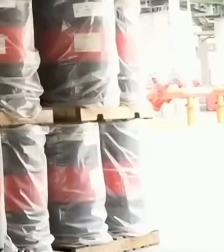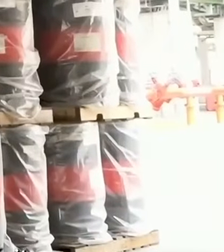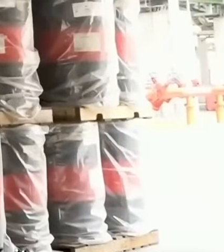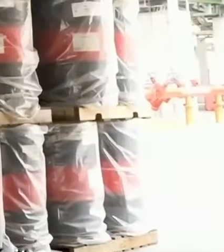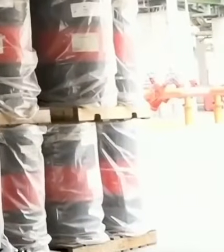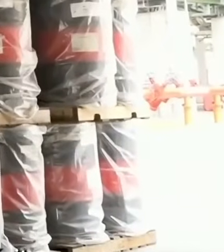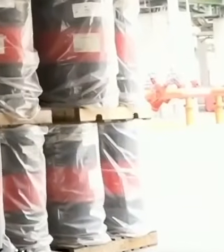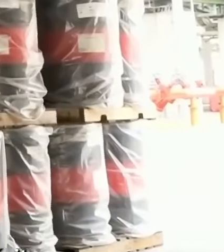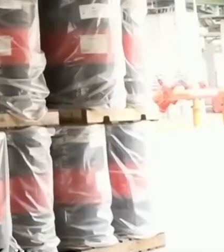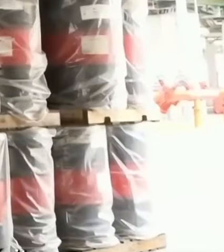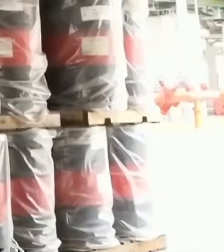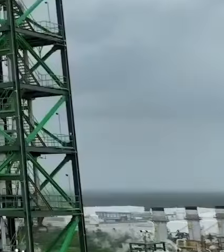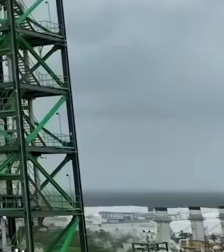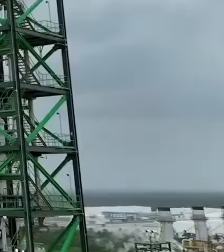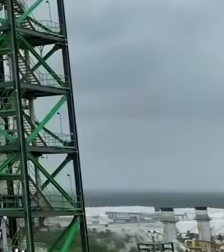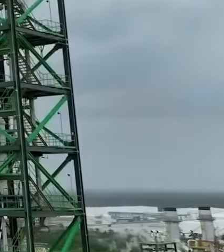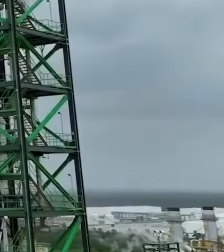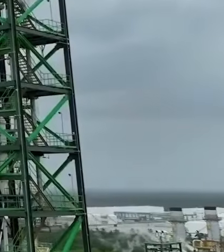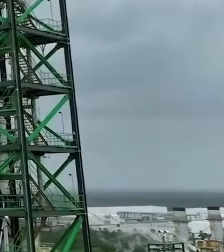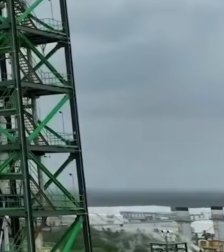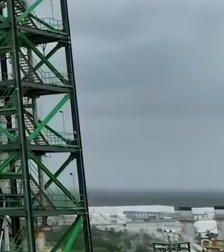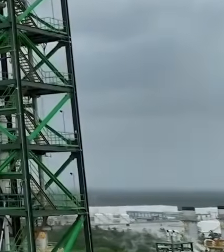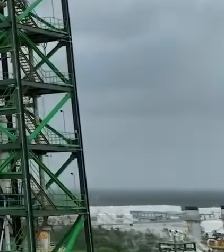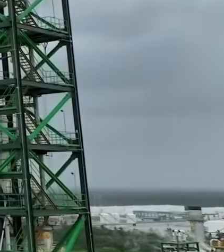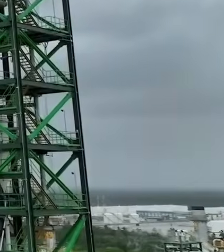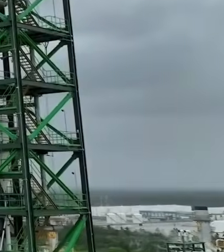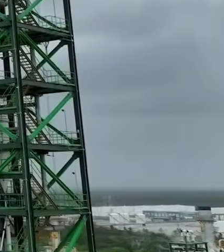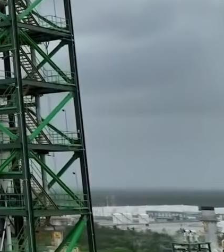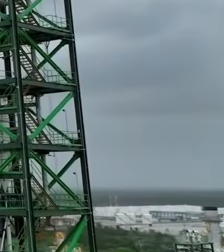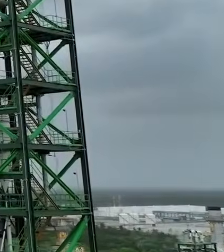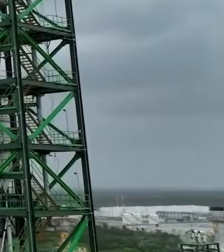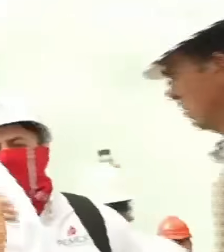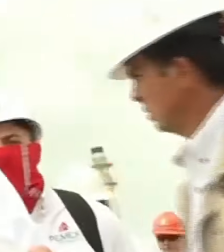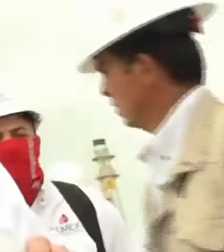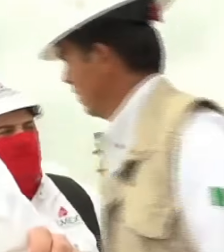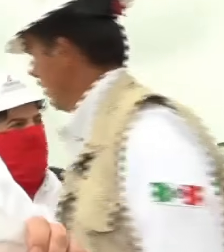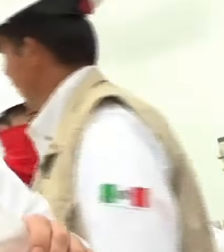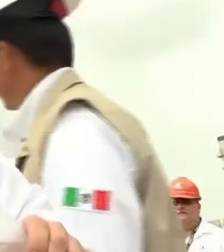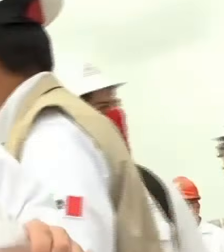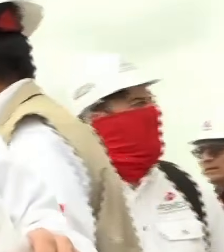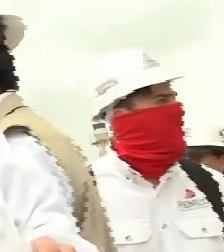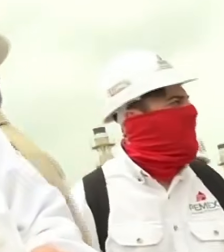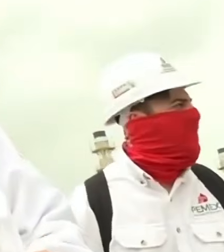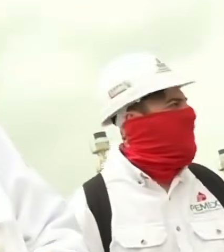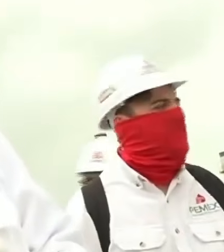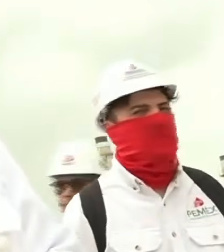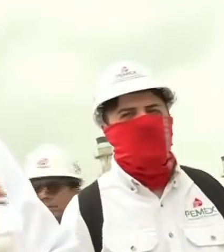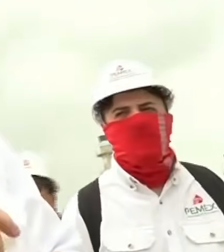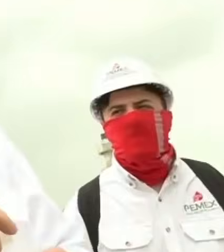aquí hay un depósito Estamos cargando los catalizadores para poder hacer que trabaje